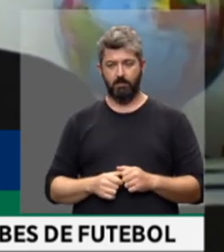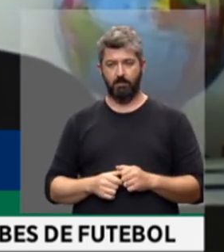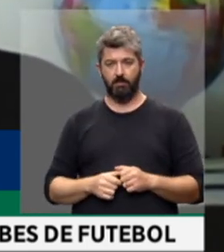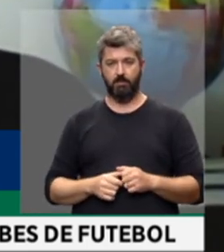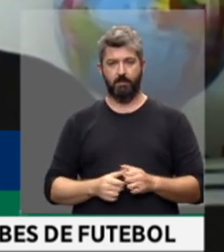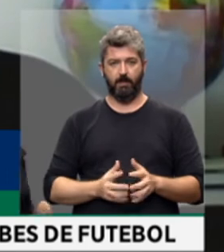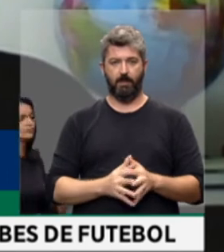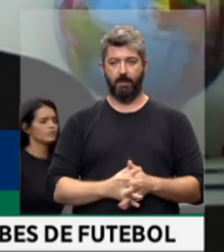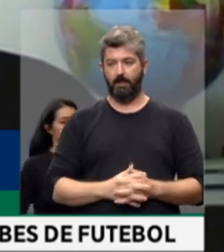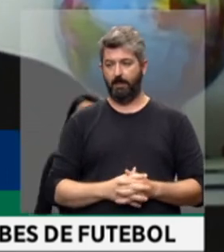COLETIVO E TU FAZ DEMISSÕES. COLOCA AS PESSOAS NO OLHO DA